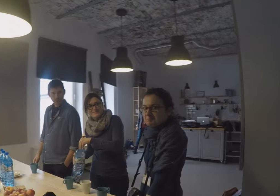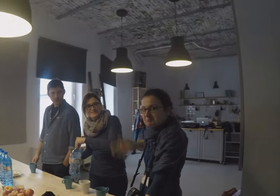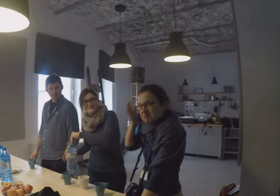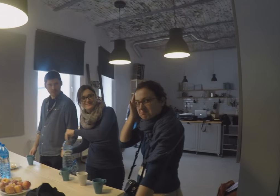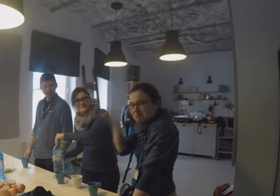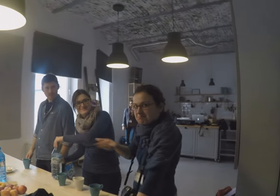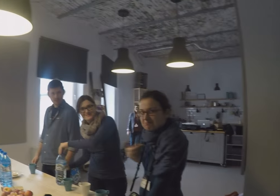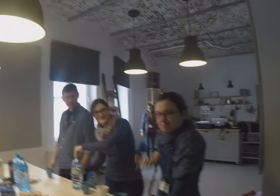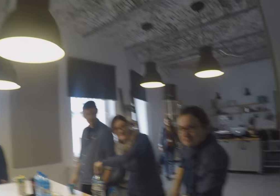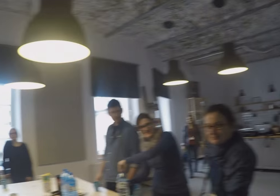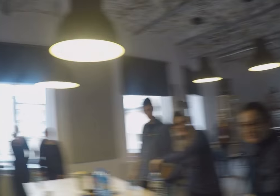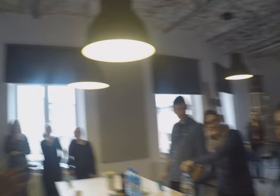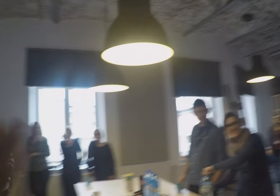Keine Ahnung was wir jetzt machen!